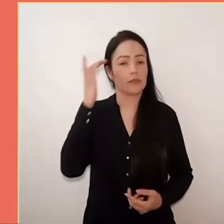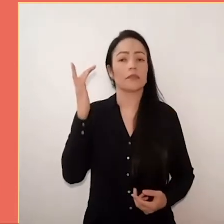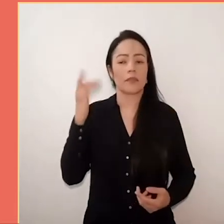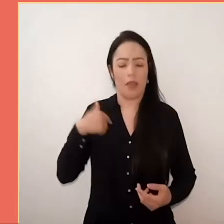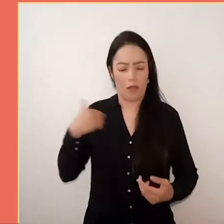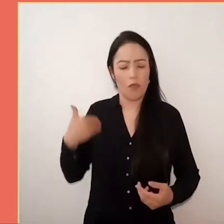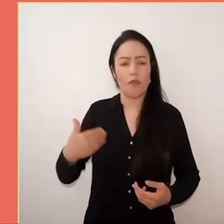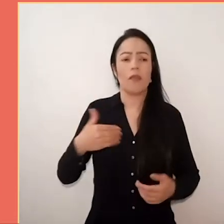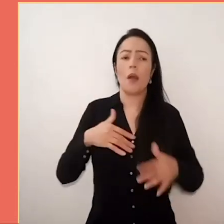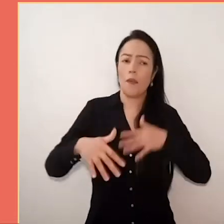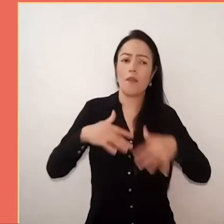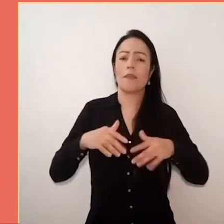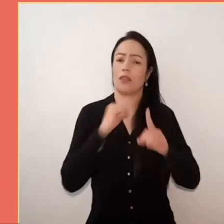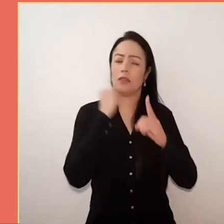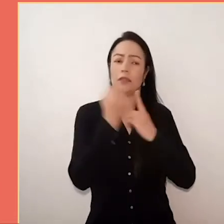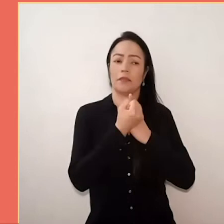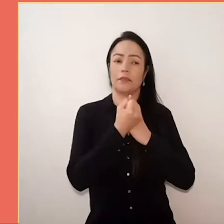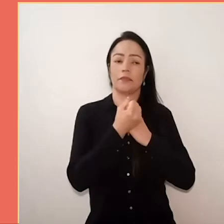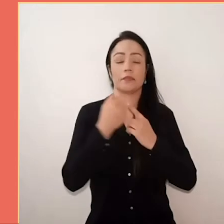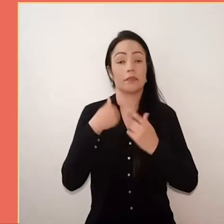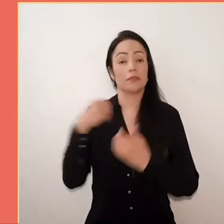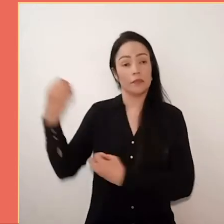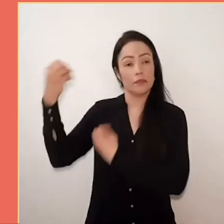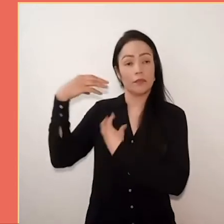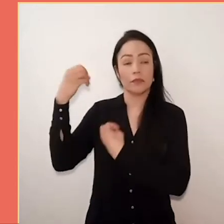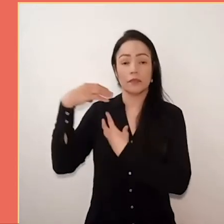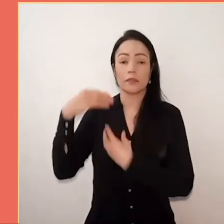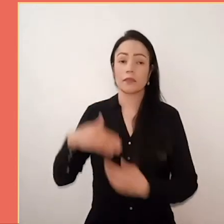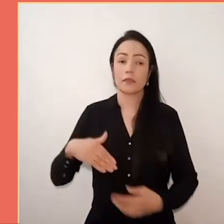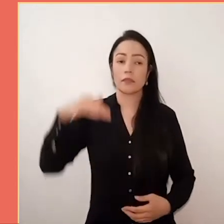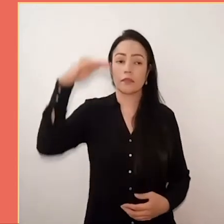Eu fui formada… eu não tive grandes referências literárias na escola.